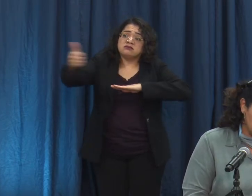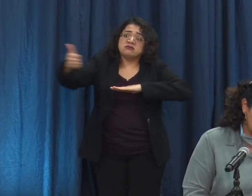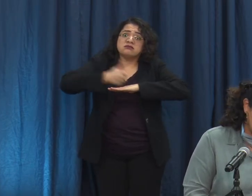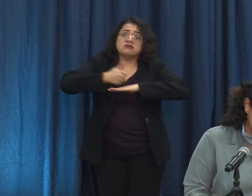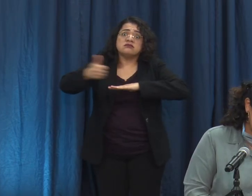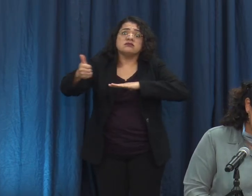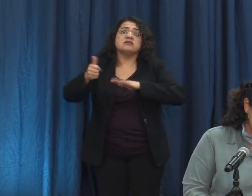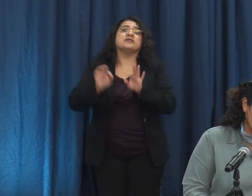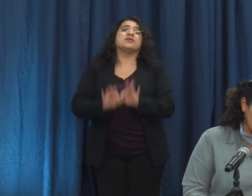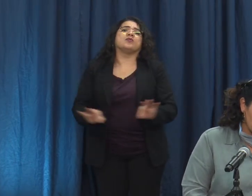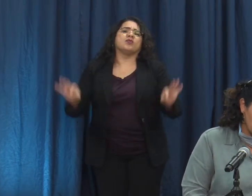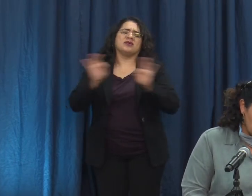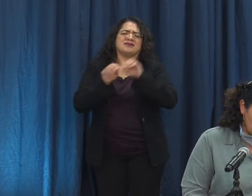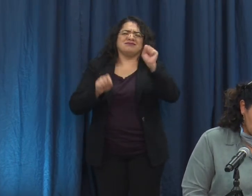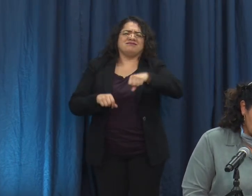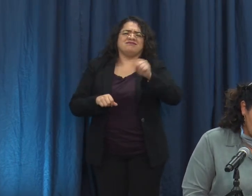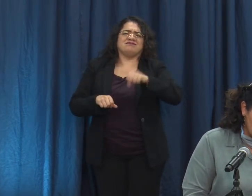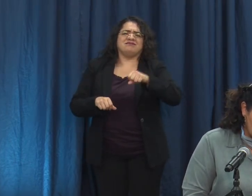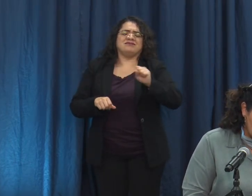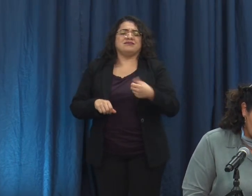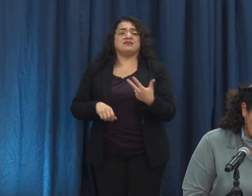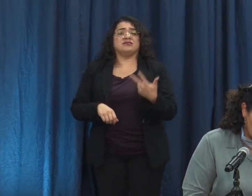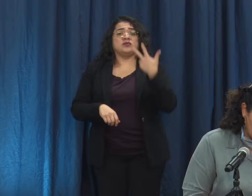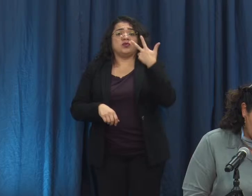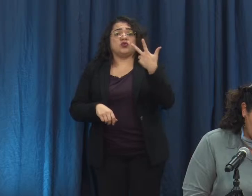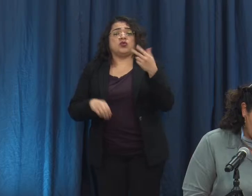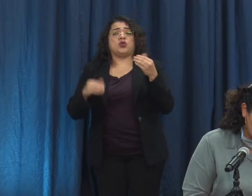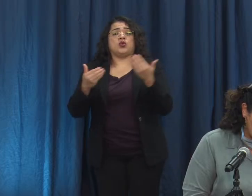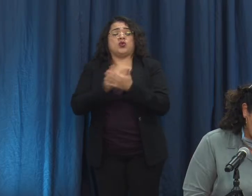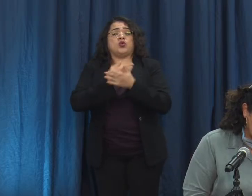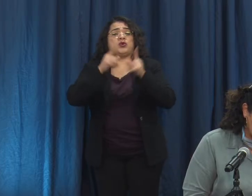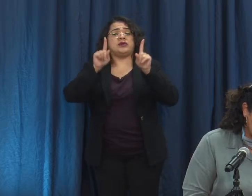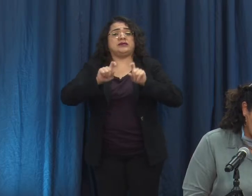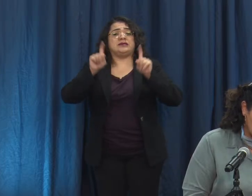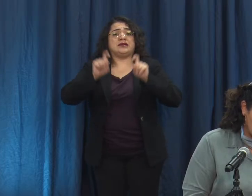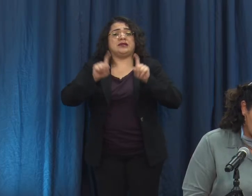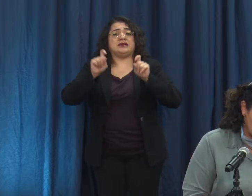ciub ririn tres nuevo sitios de prueba del Corona Vero's durante el fin de